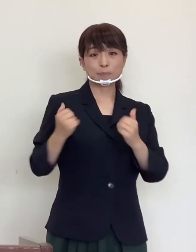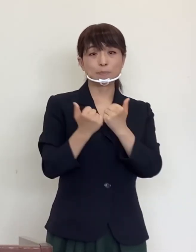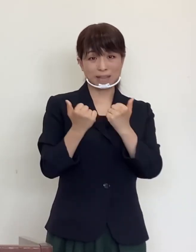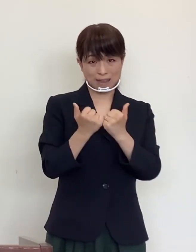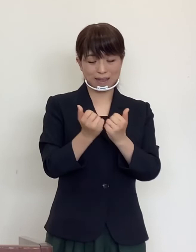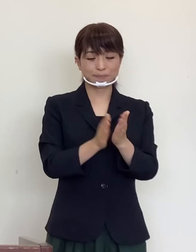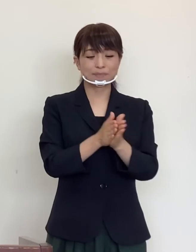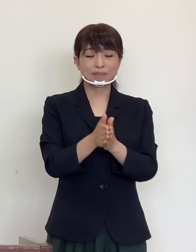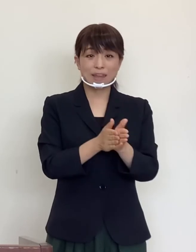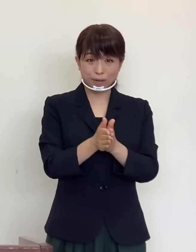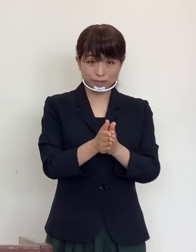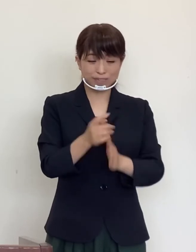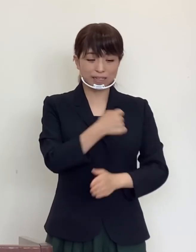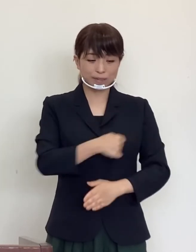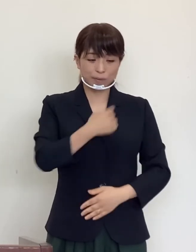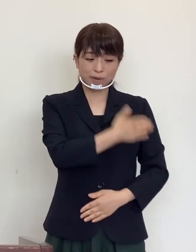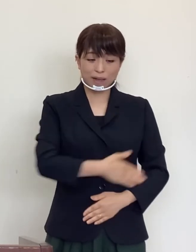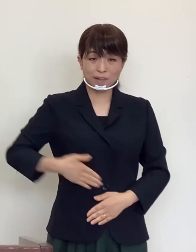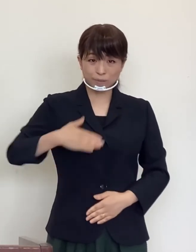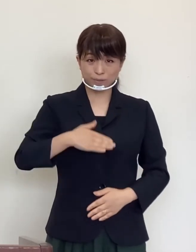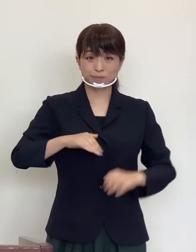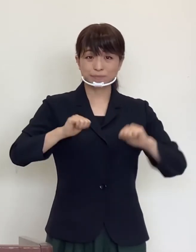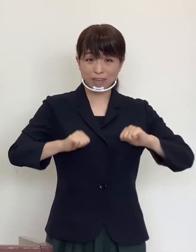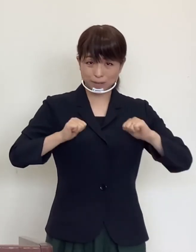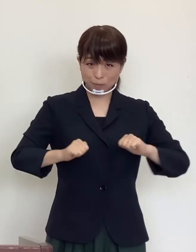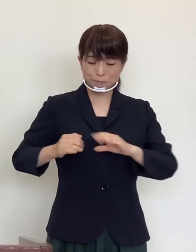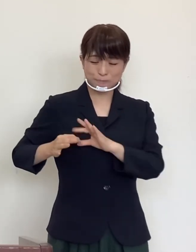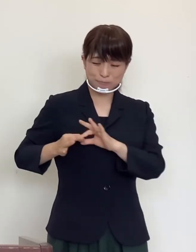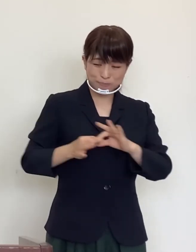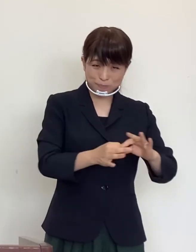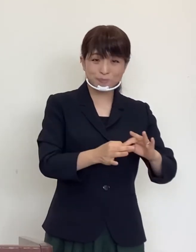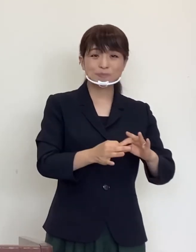気力・体力の健康維持にご配慮いただくなど